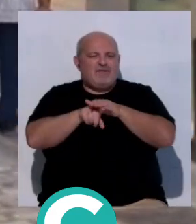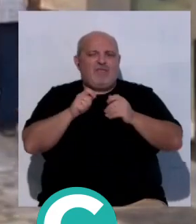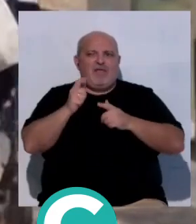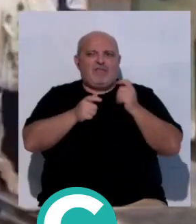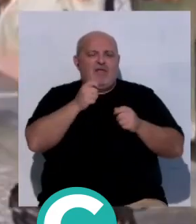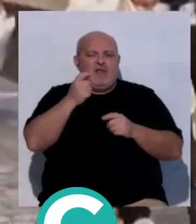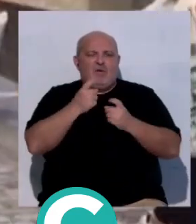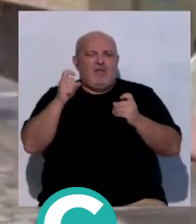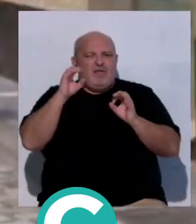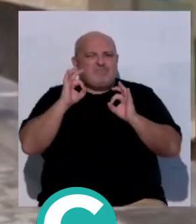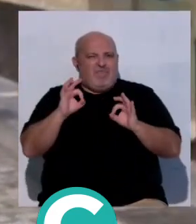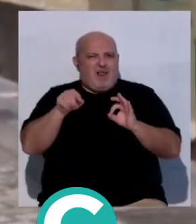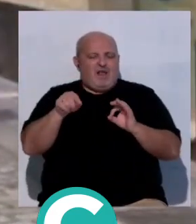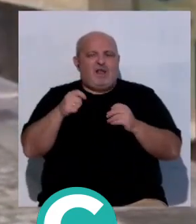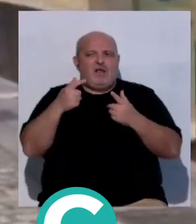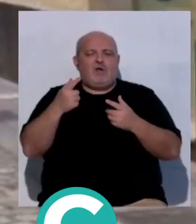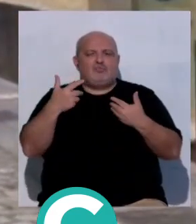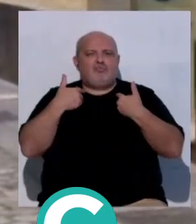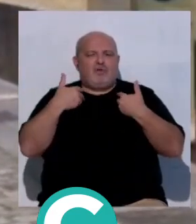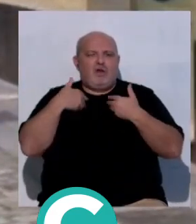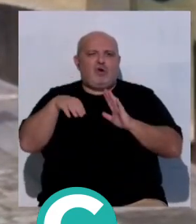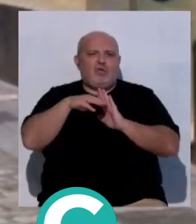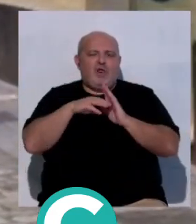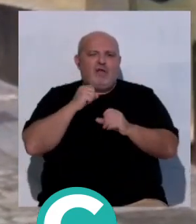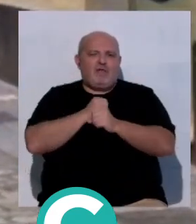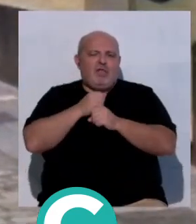con necesidades especiales y que están sufriendo unas condiciones laborales de precariedad y de